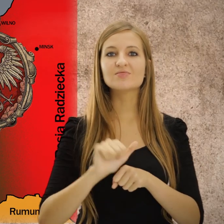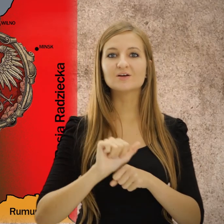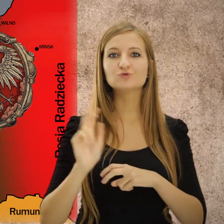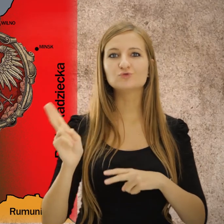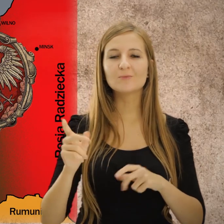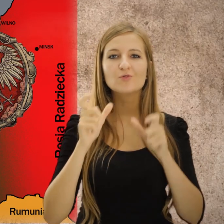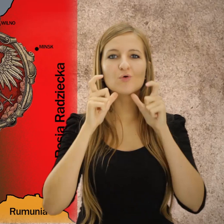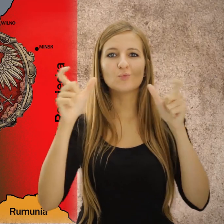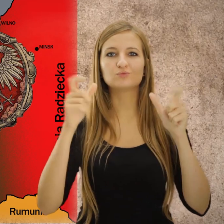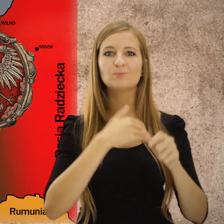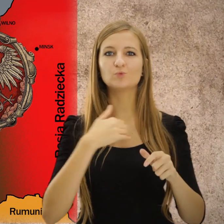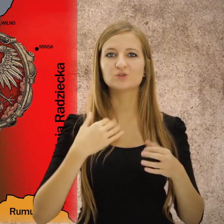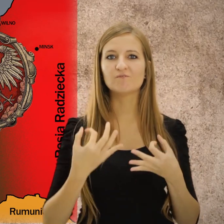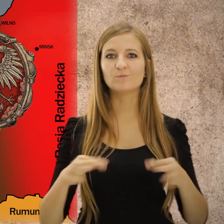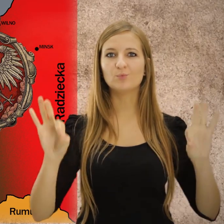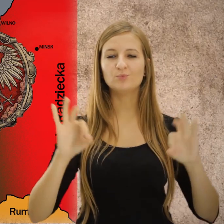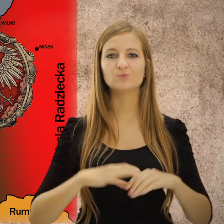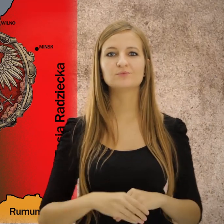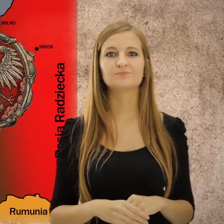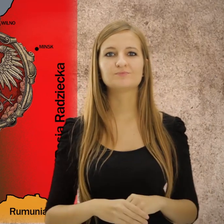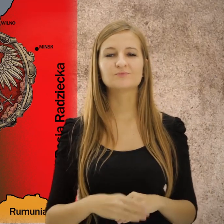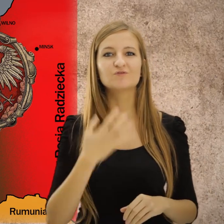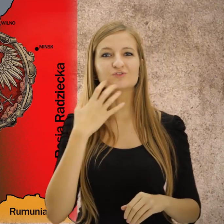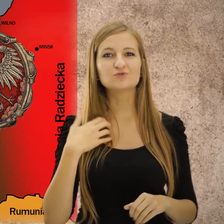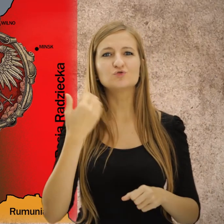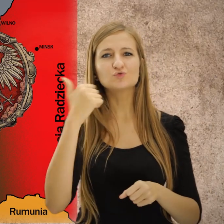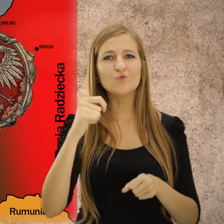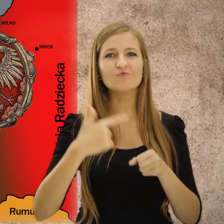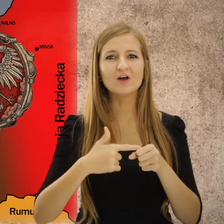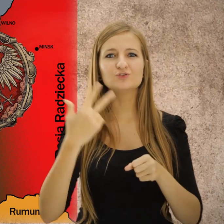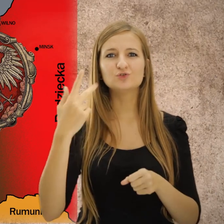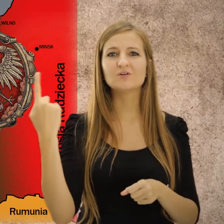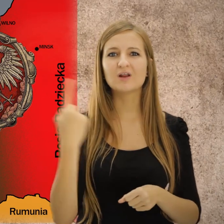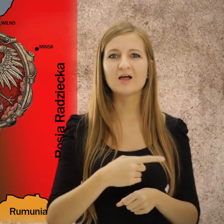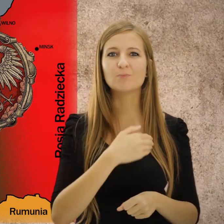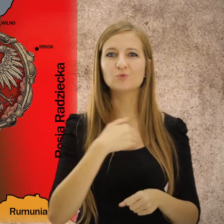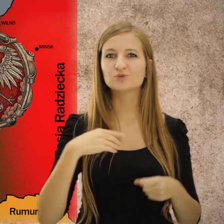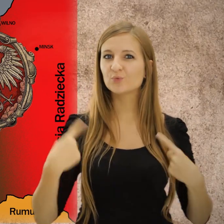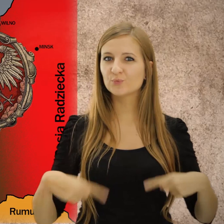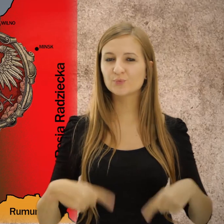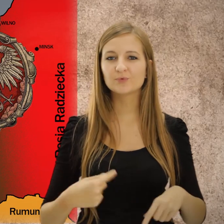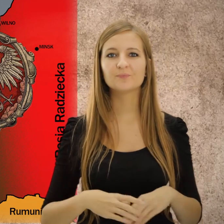Dzień 11 listopada został uznany jako dzień odzyskania niepodległości przez Polskę po 123 latach zaborów.